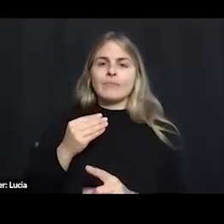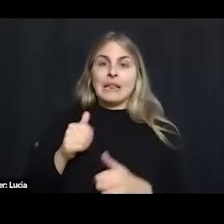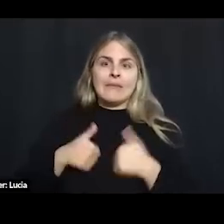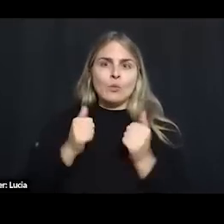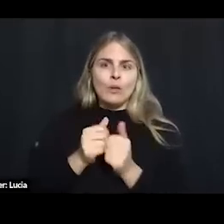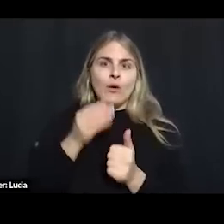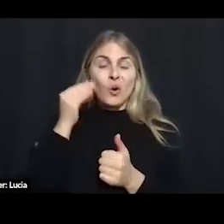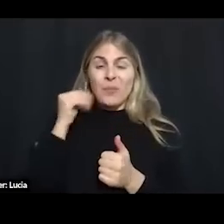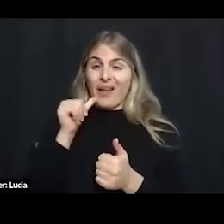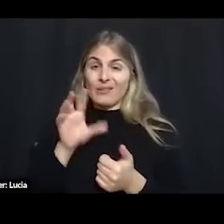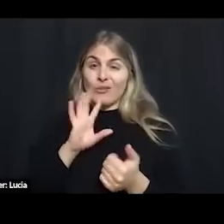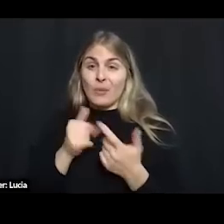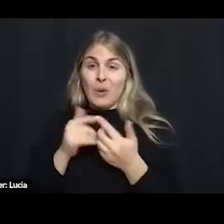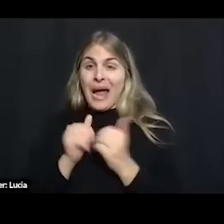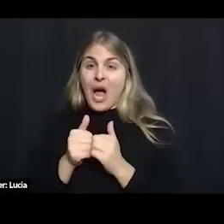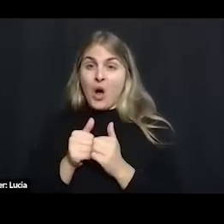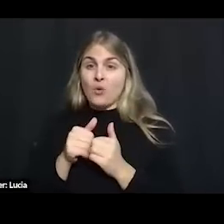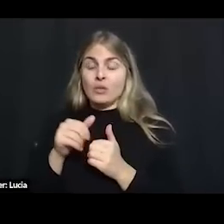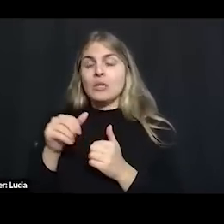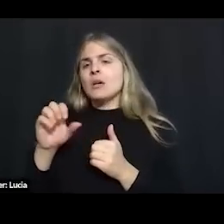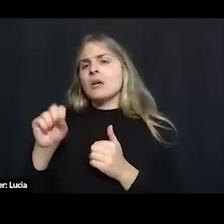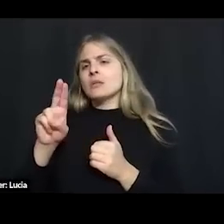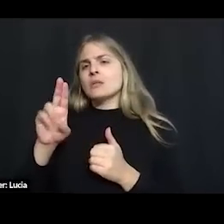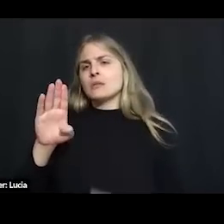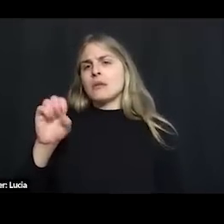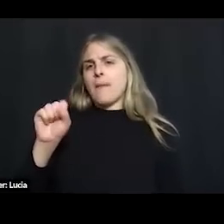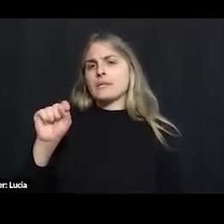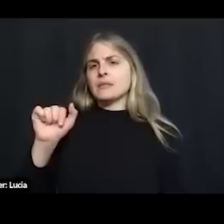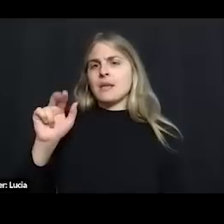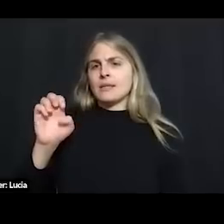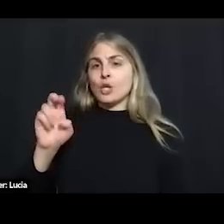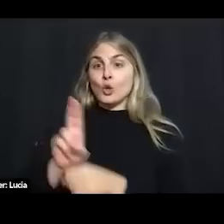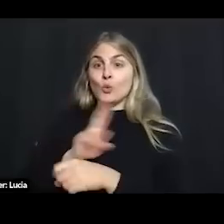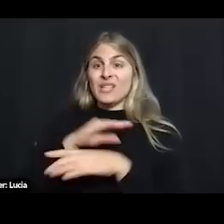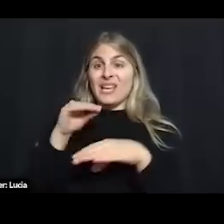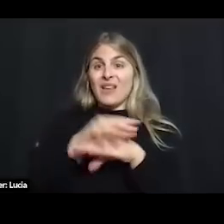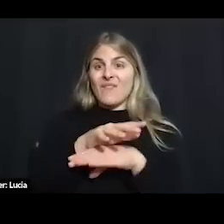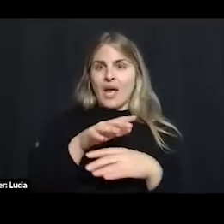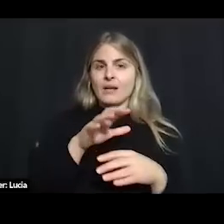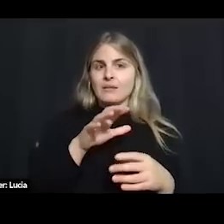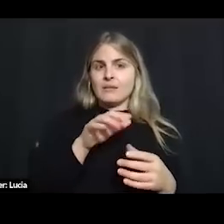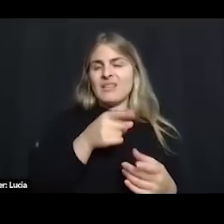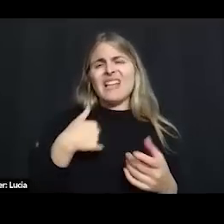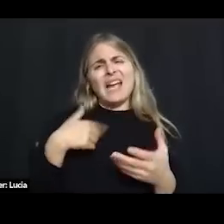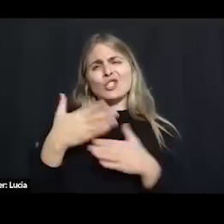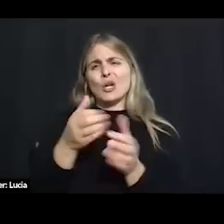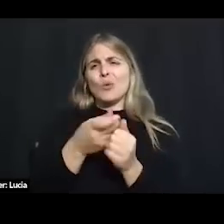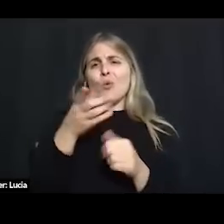del uso de sustancias en esta ecuación, lo cual también puedo compartir con quienes estén interesados después de la presentación.